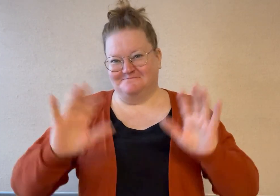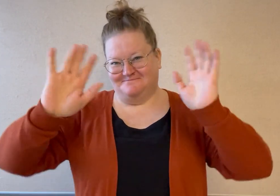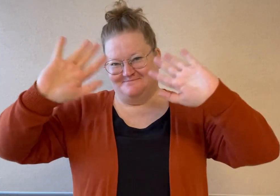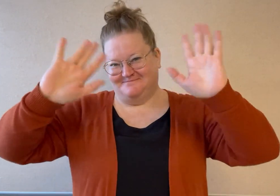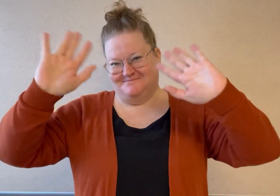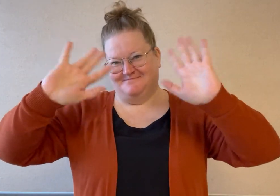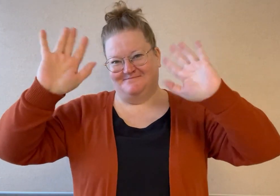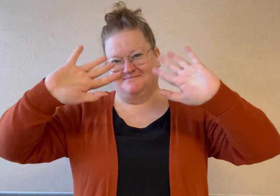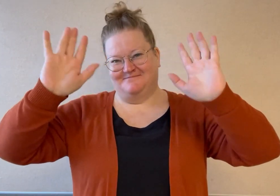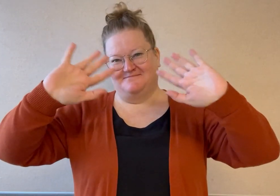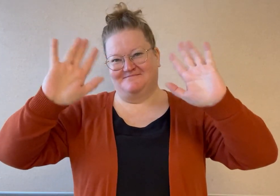Heihei!